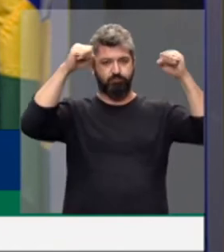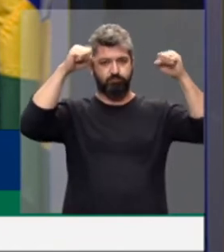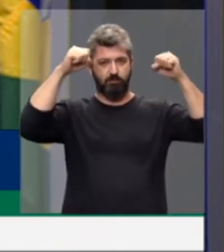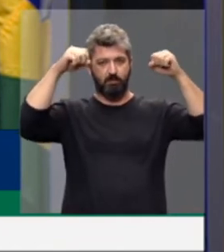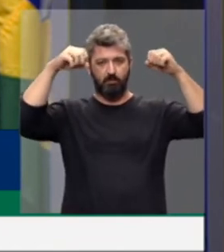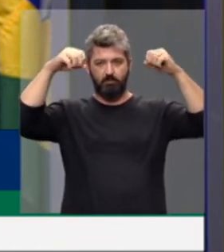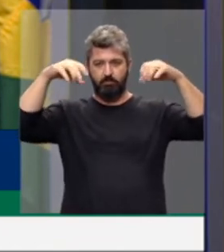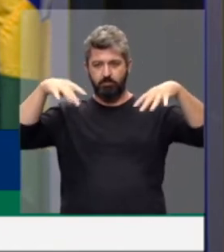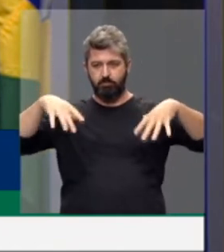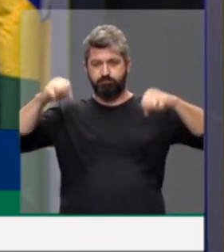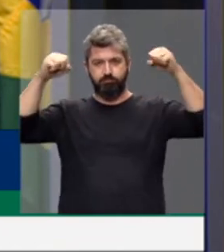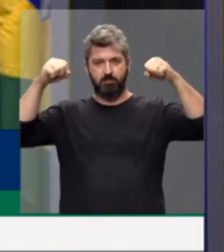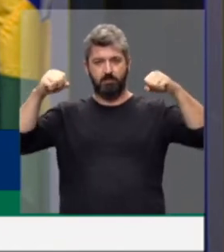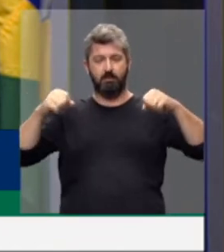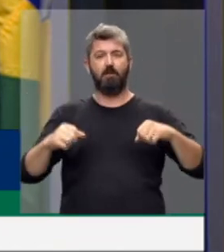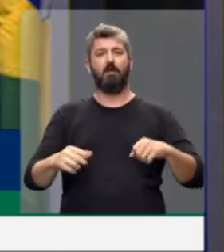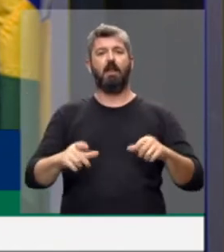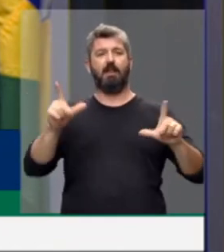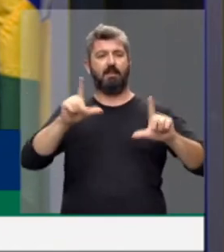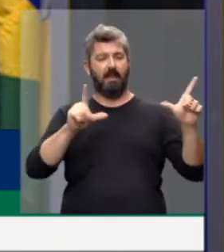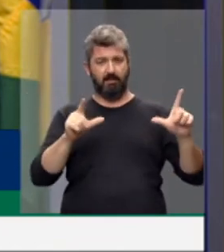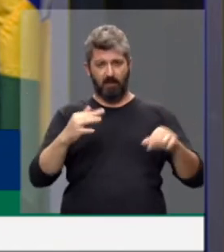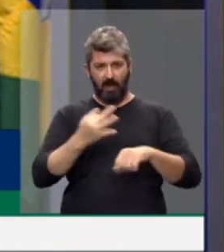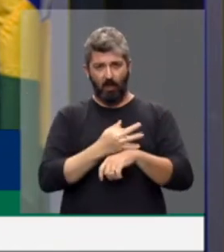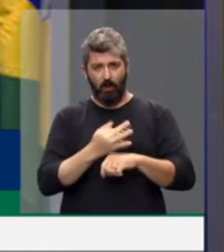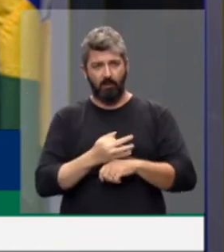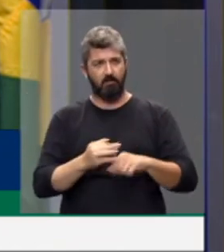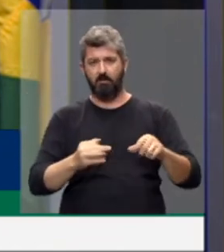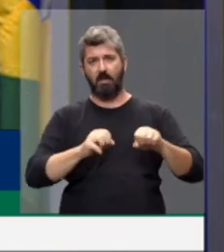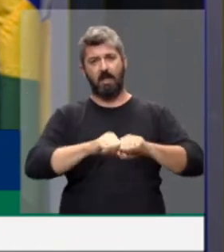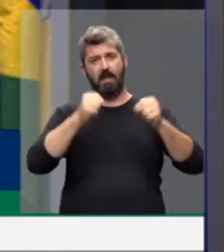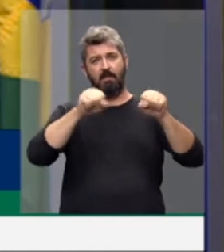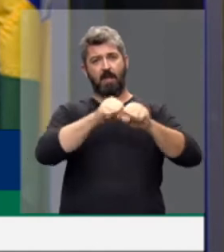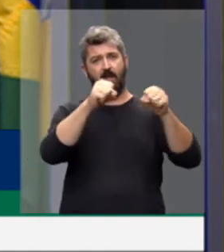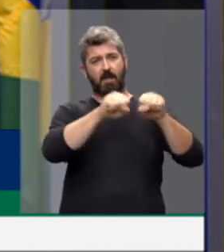CONTA, ALIÁS, A ENERGIA FOI CORTADA, PELO MENOS TRÊS VEZES VEZES, NÃO TEM APARELHO